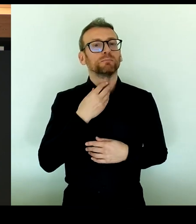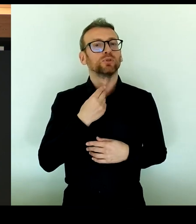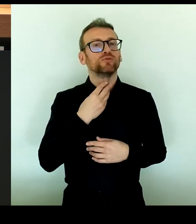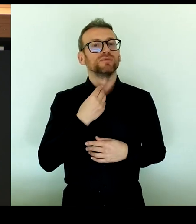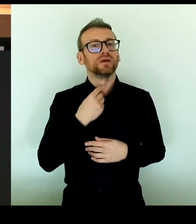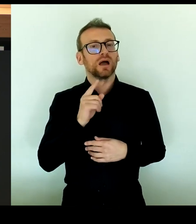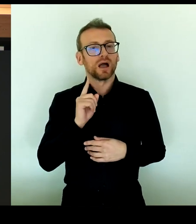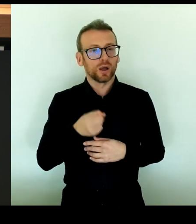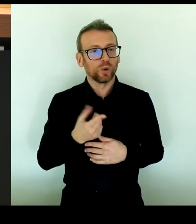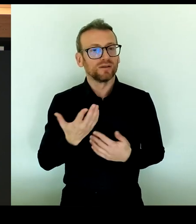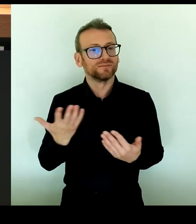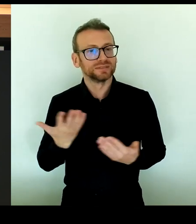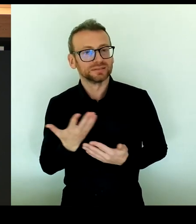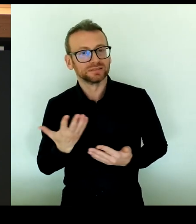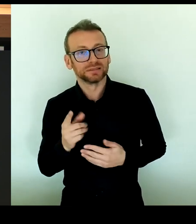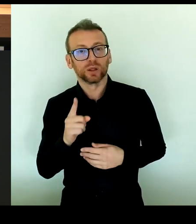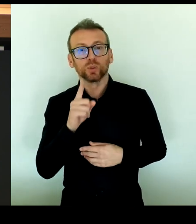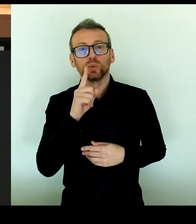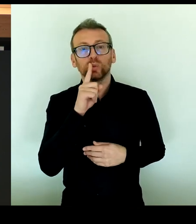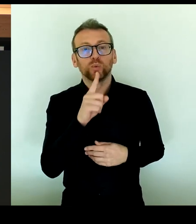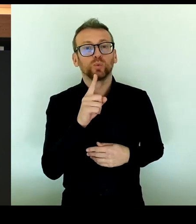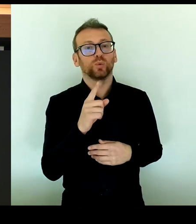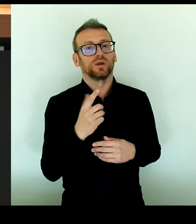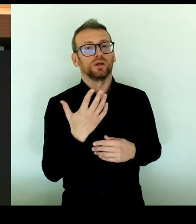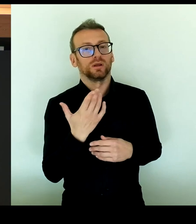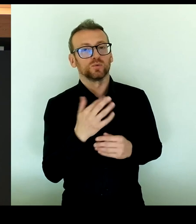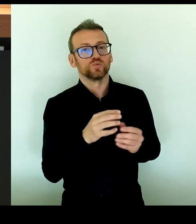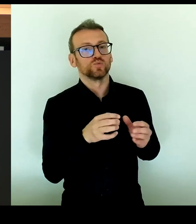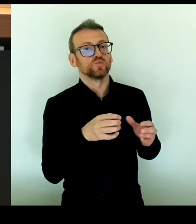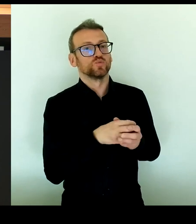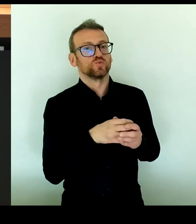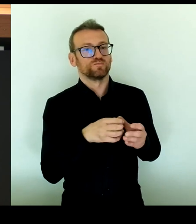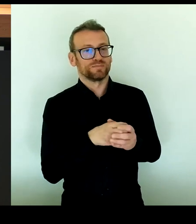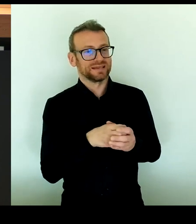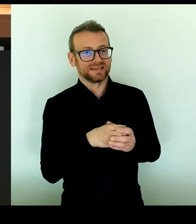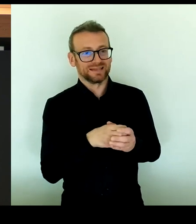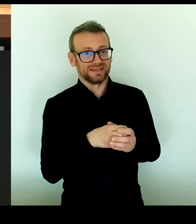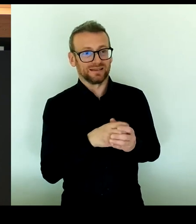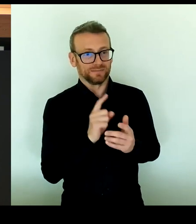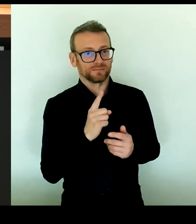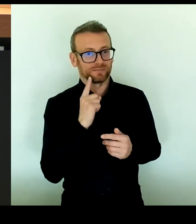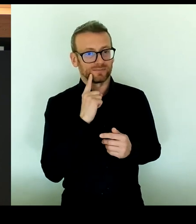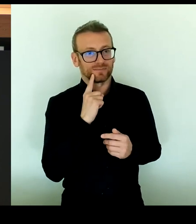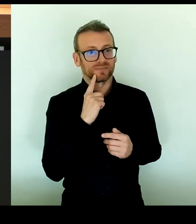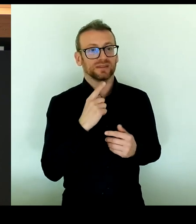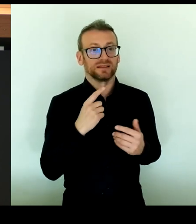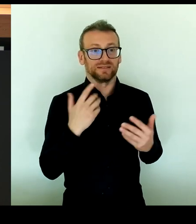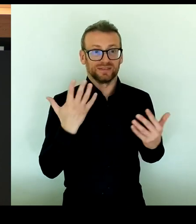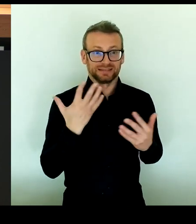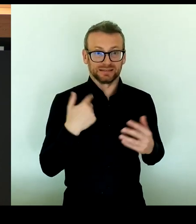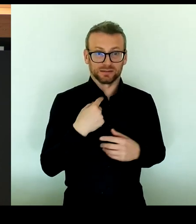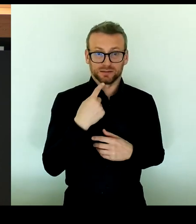Ich könnte jetzt viele Beispiele nennen, auf die genau das zutrifft. Denken Sie an die Rahmenplanung Buch am Sand Haus haben wir jüngst im Ausschuss